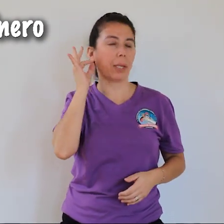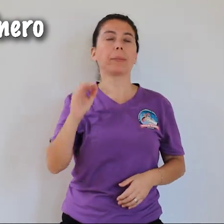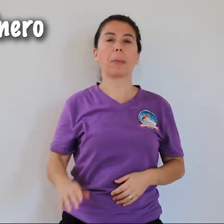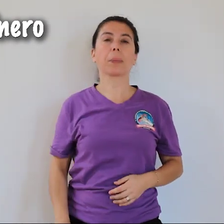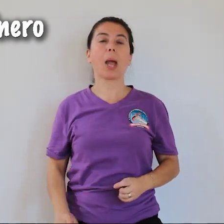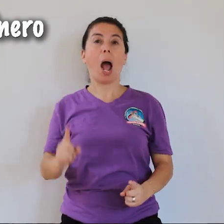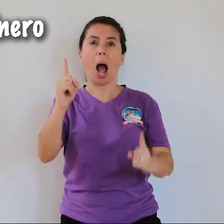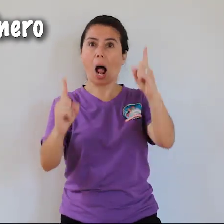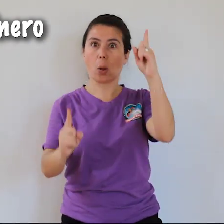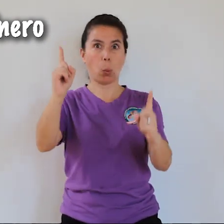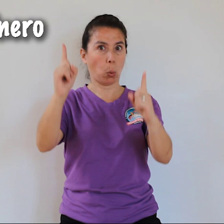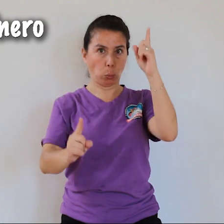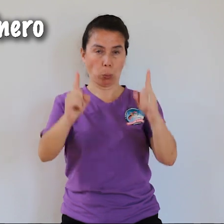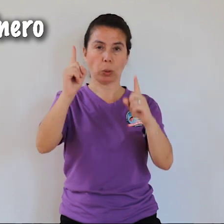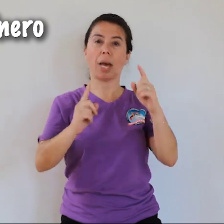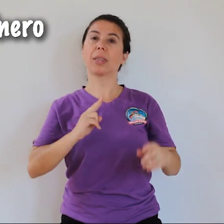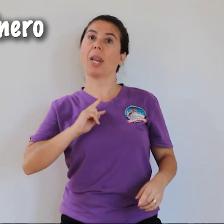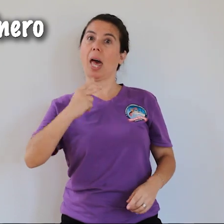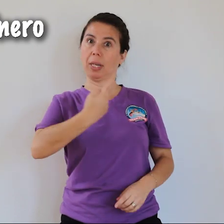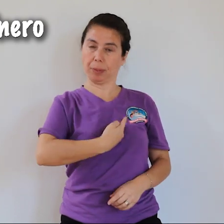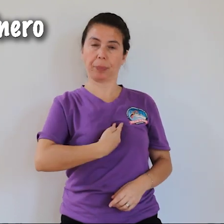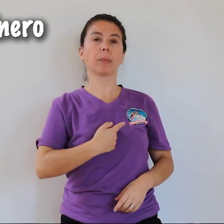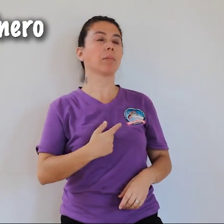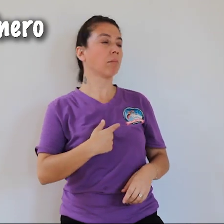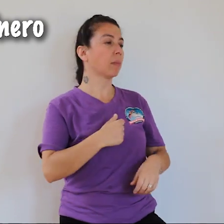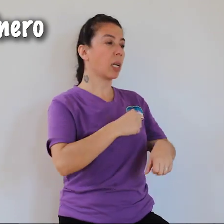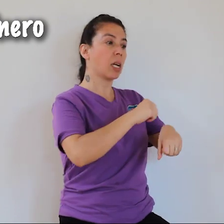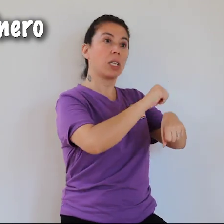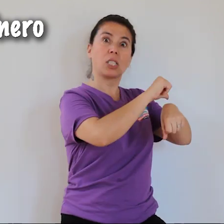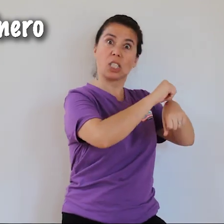Algunas personas transgénero optan tener cirugía de afirmación de género.